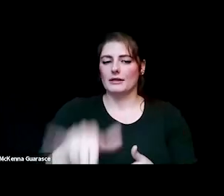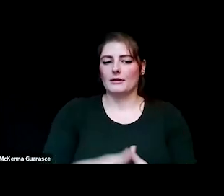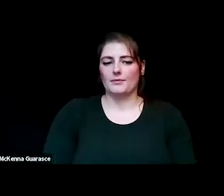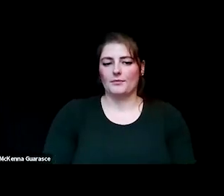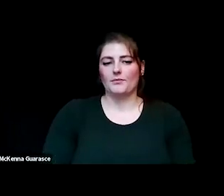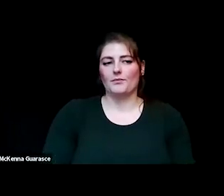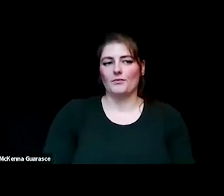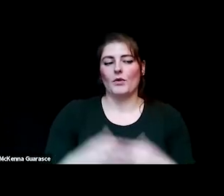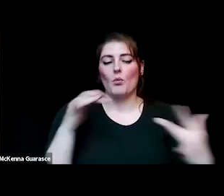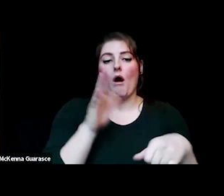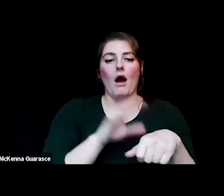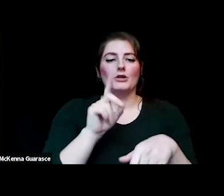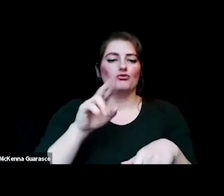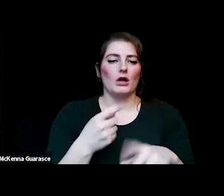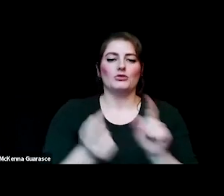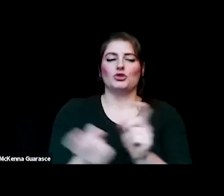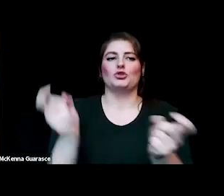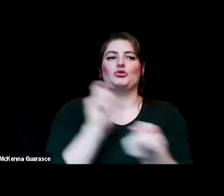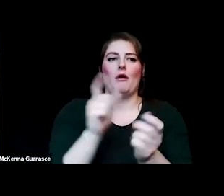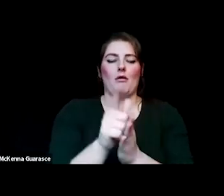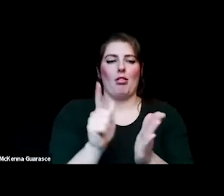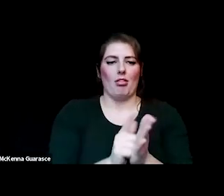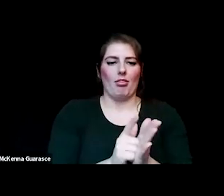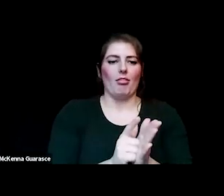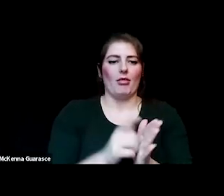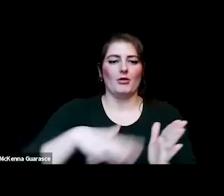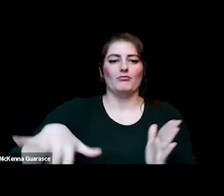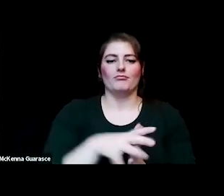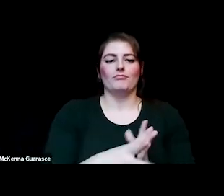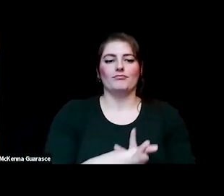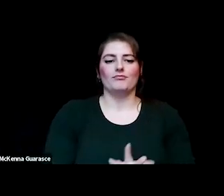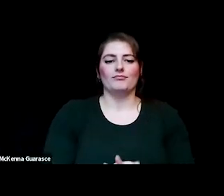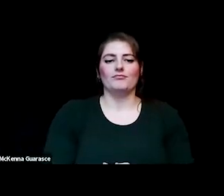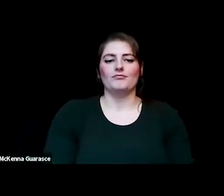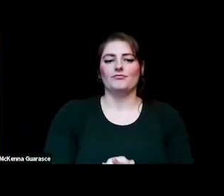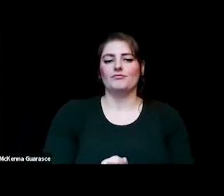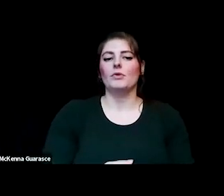cambió completamente el panorama ilegal. La Ley contra el abuso de drogas de 1988 marcó un punto de inflexión